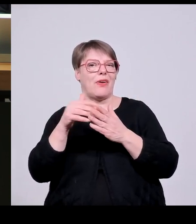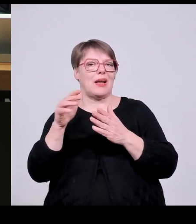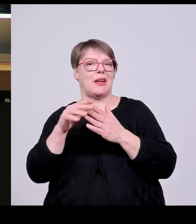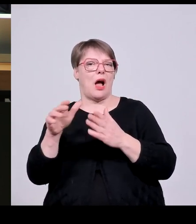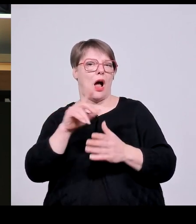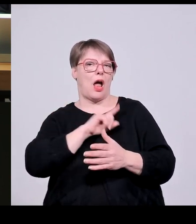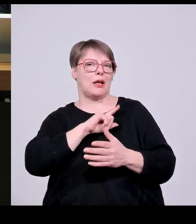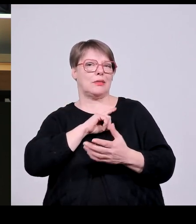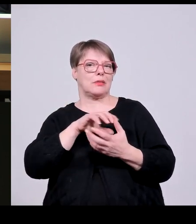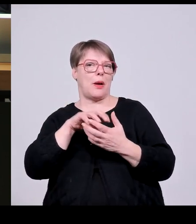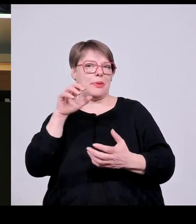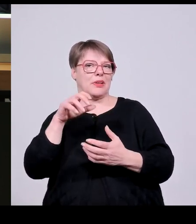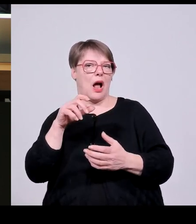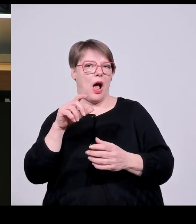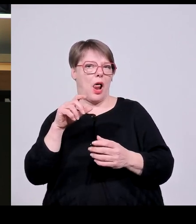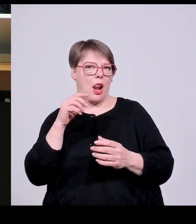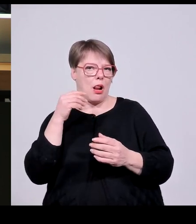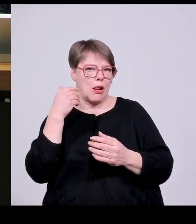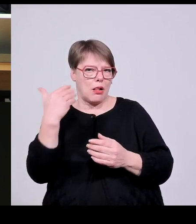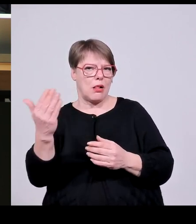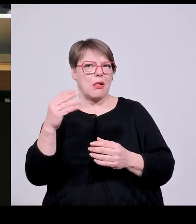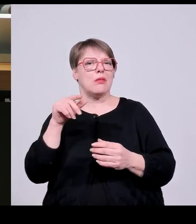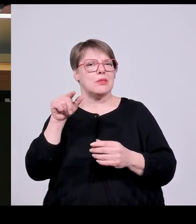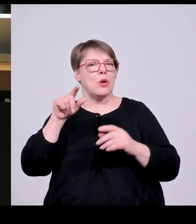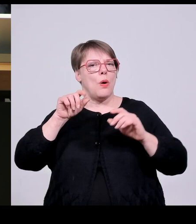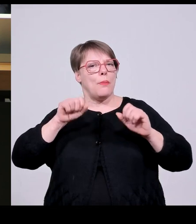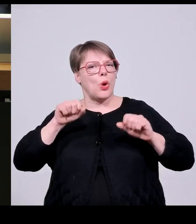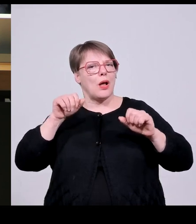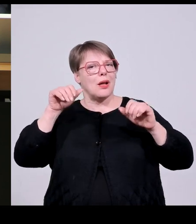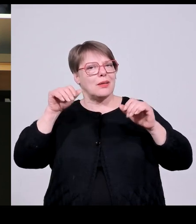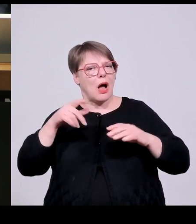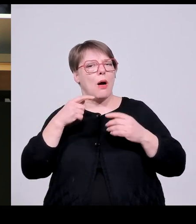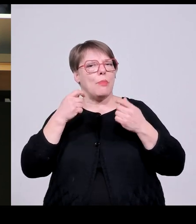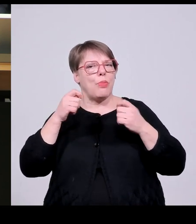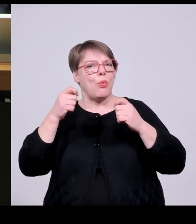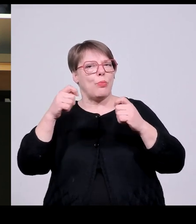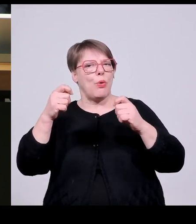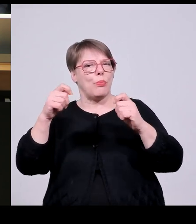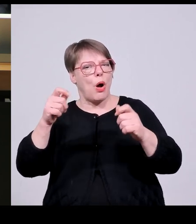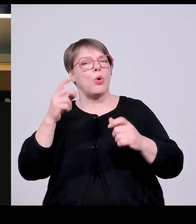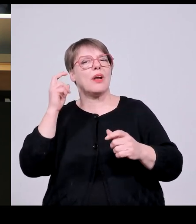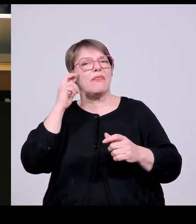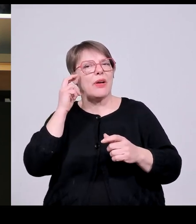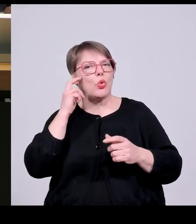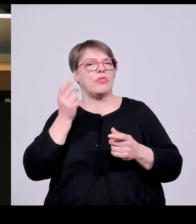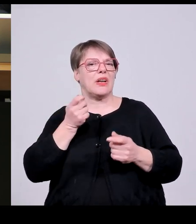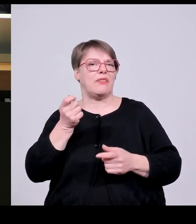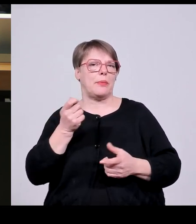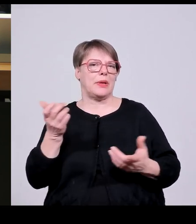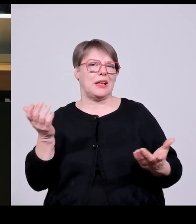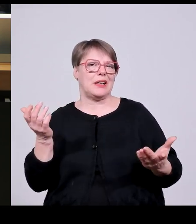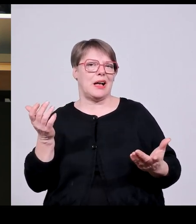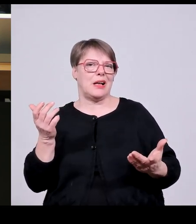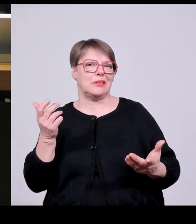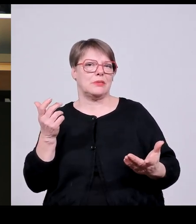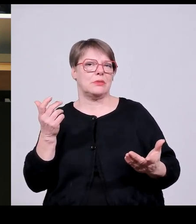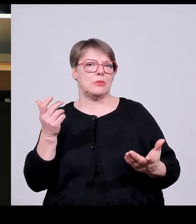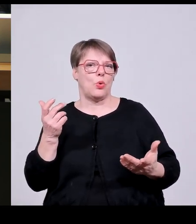Gesellschaften ausgestaltet werden. Diese arbeiten das wird nicht funktionieren. In keinem Einzelunternehmen. Deswegen lehnen wir diesen Gesetzentwurf ab. Vielen Dank.